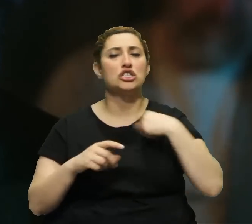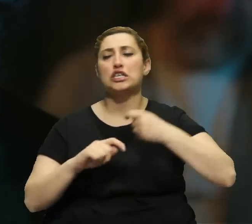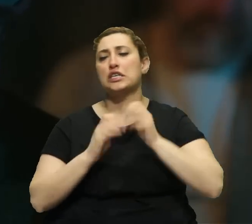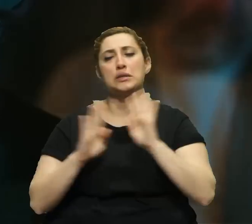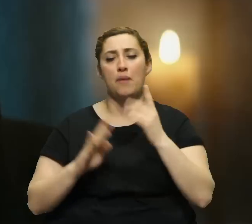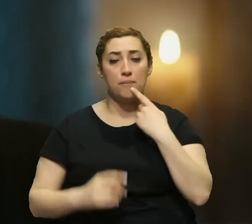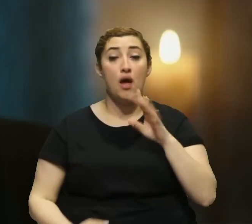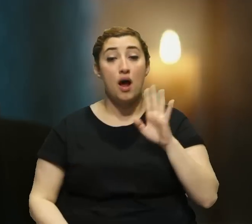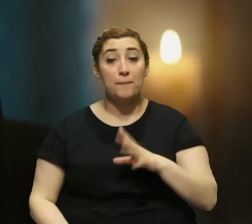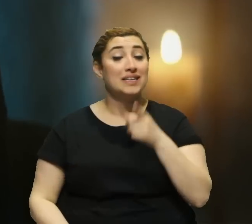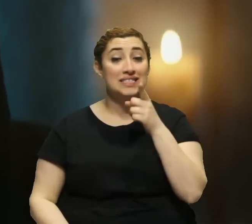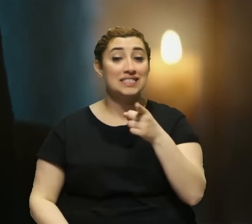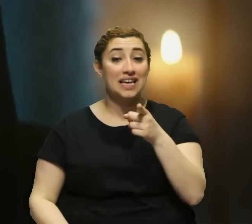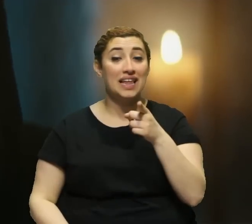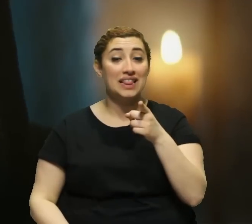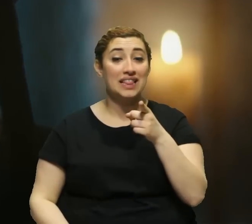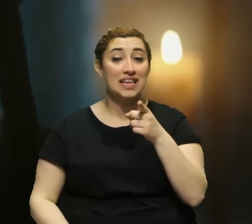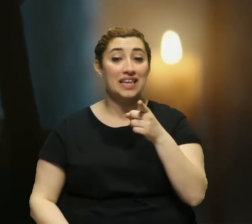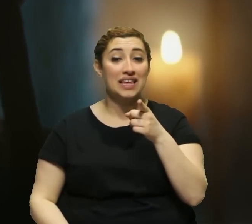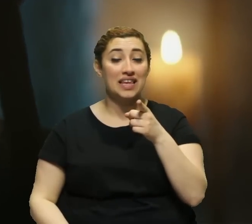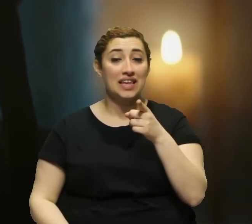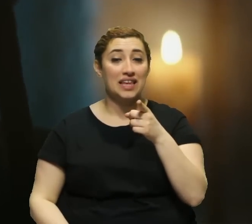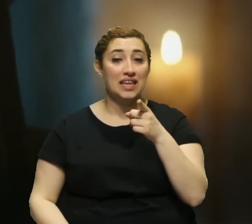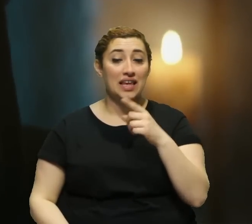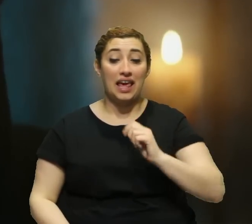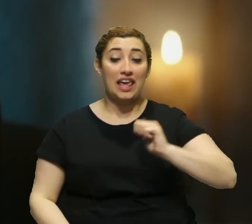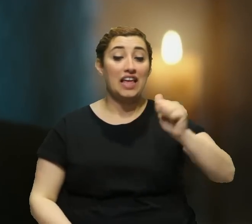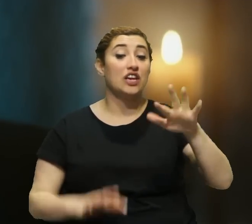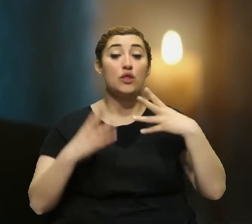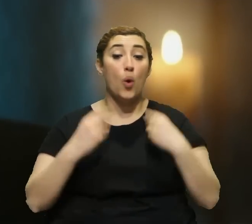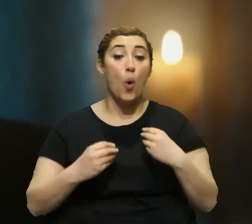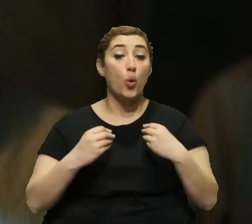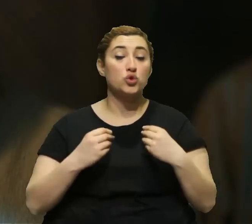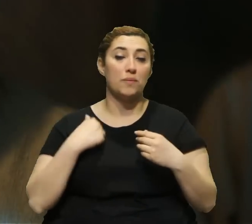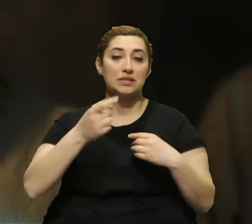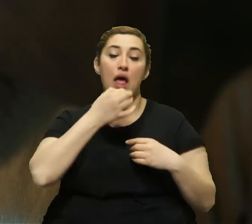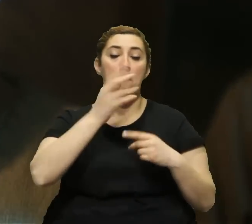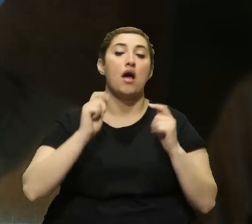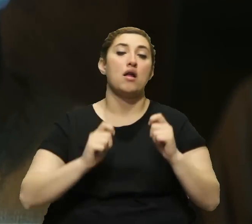Fakat seni ahvalden haberdar etmekteyim dedi.